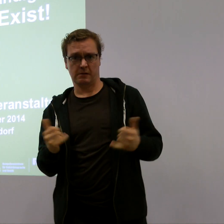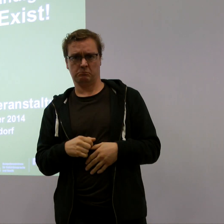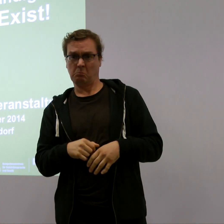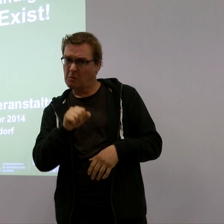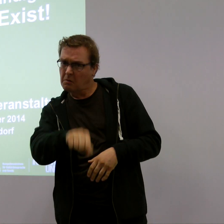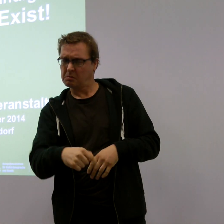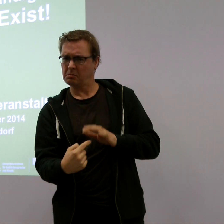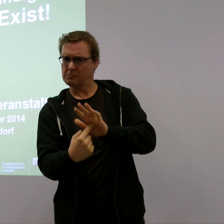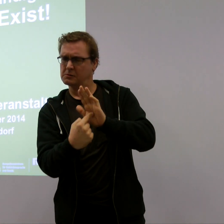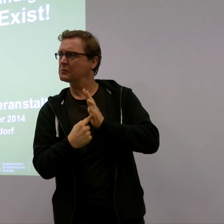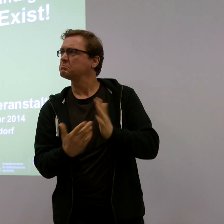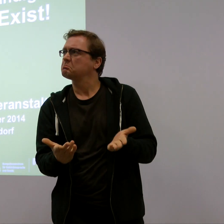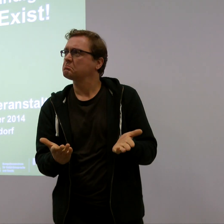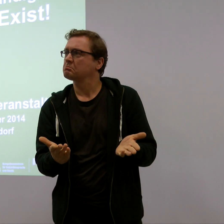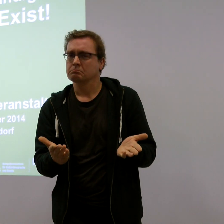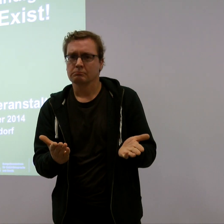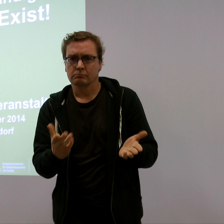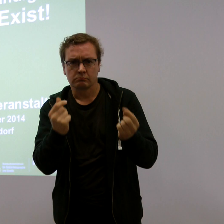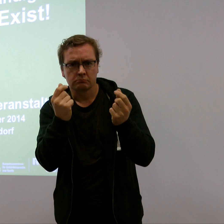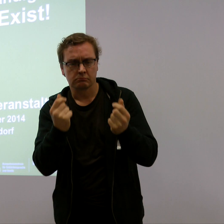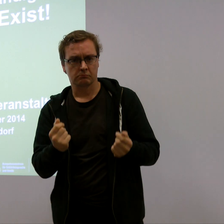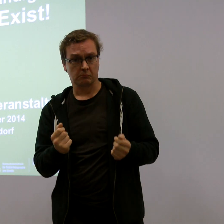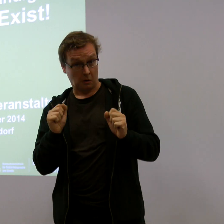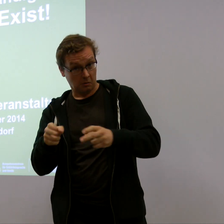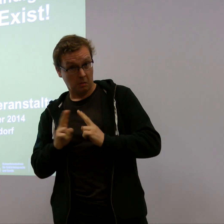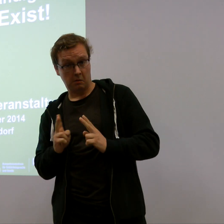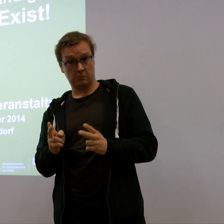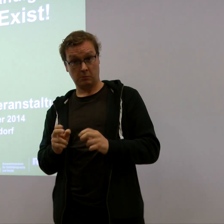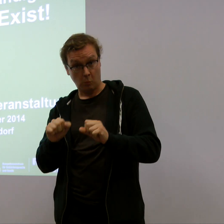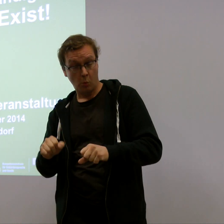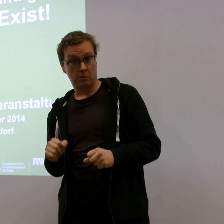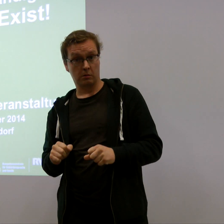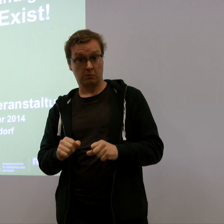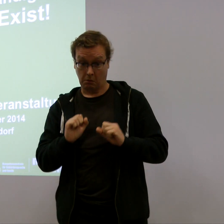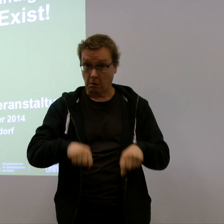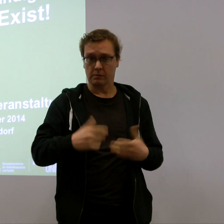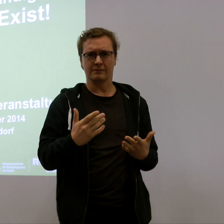Aber wie? Das könnt ihr aufzeigen. Kann man sich Geld leihen? Ist das möglich? Was ist noch möglich?